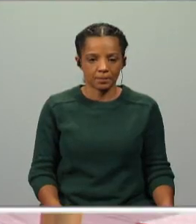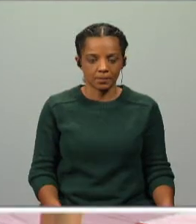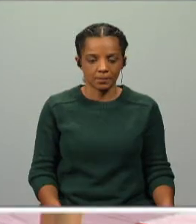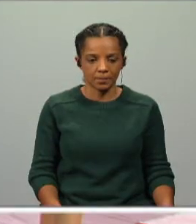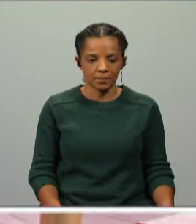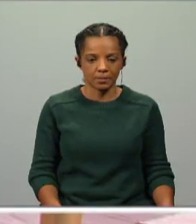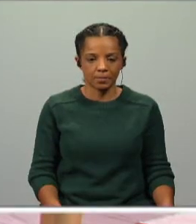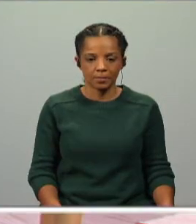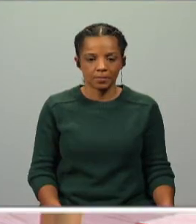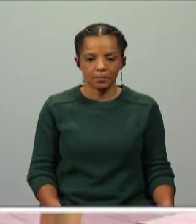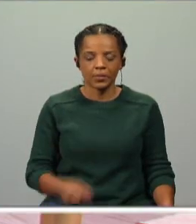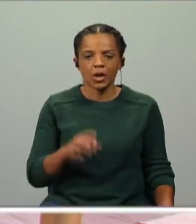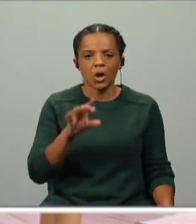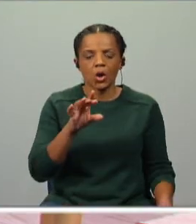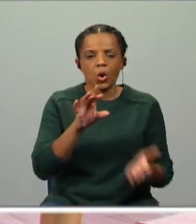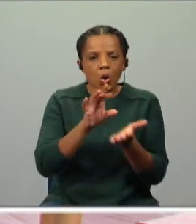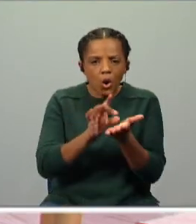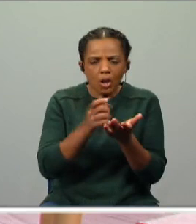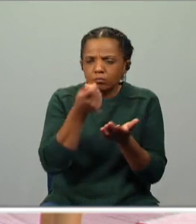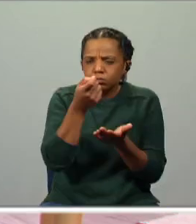é só preciso um bocadinho de cola não precisam de muita cola,